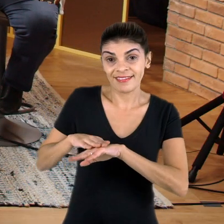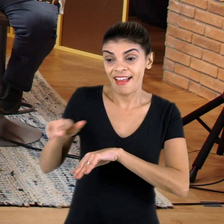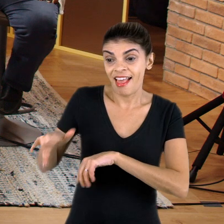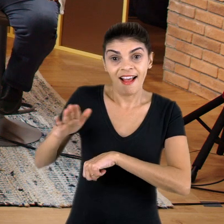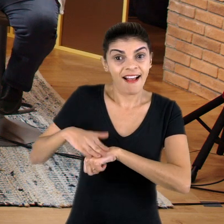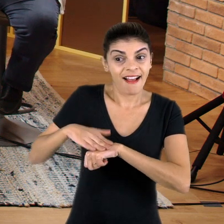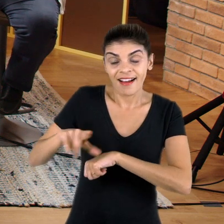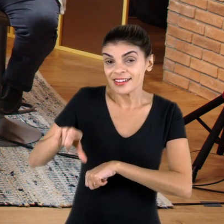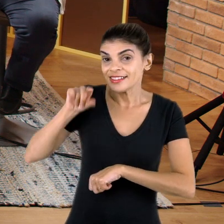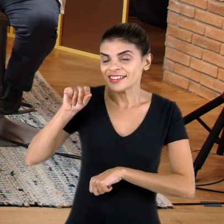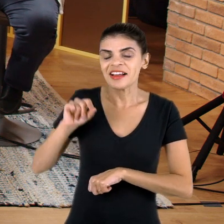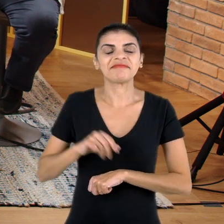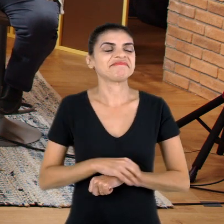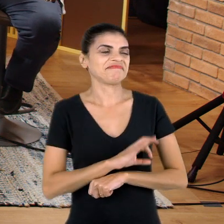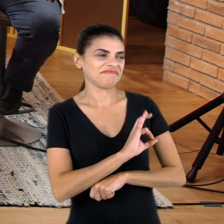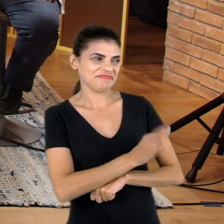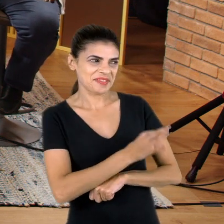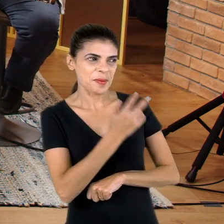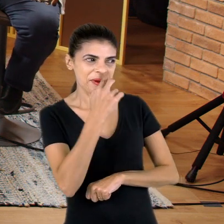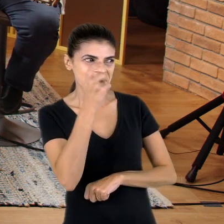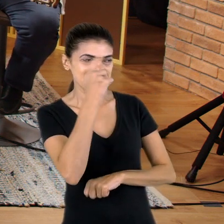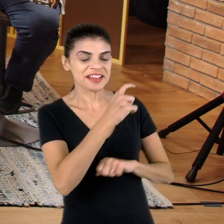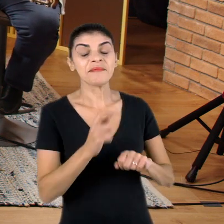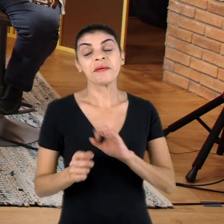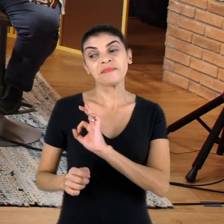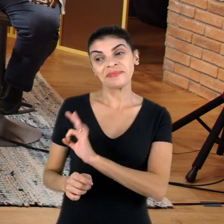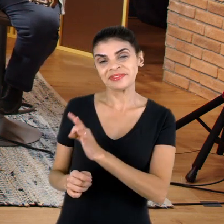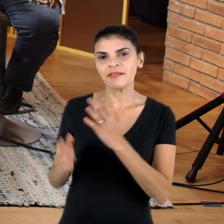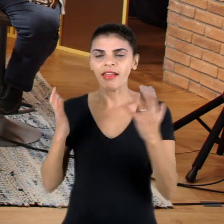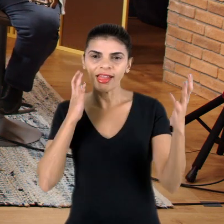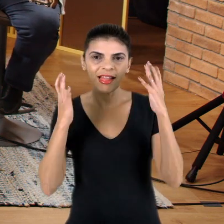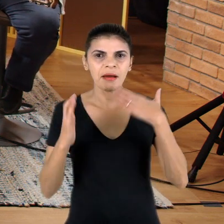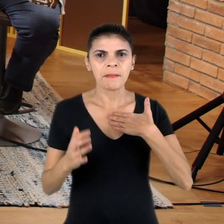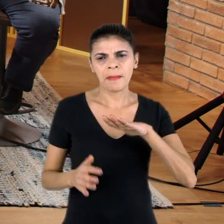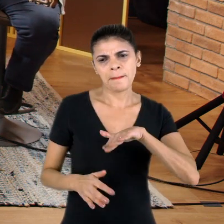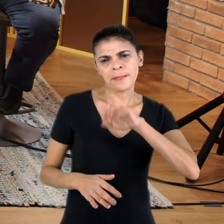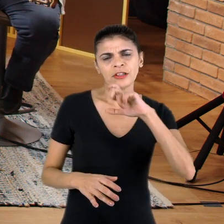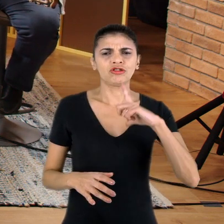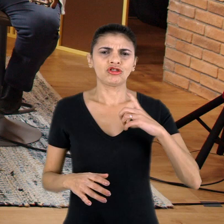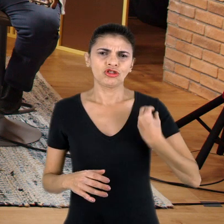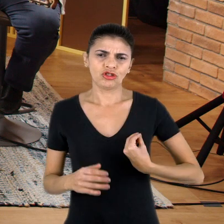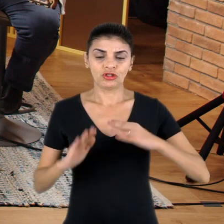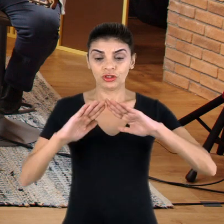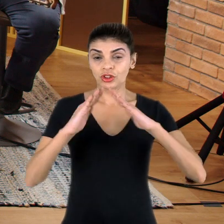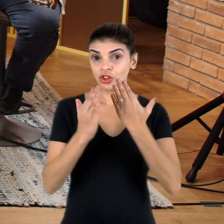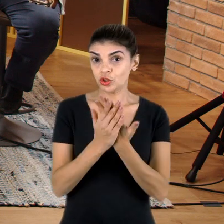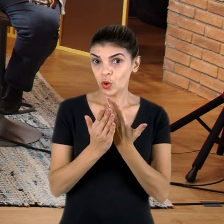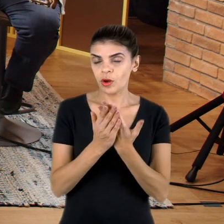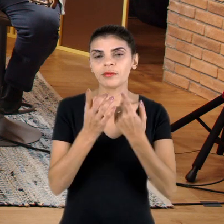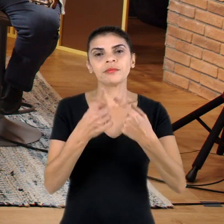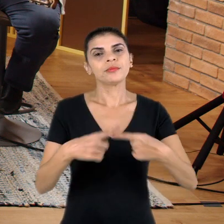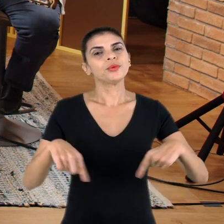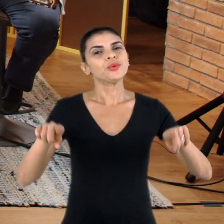Pois é, mas ficou aquele frisson ali, né? Minha mãe com uma escola de música, aquilo vai... passando.